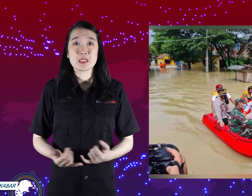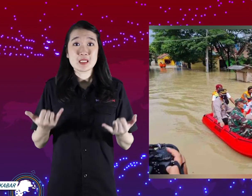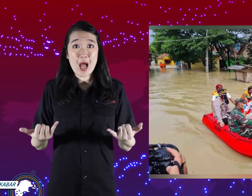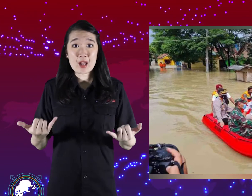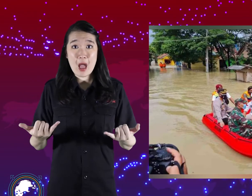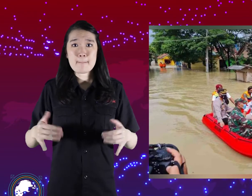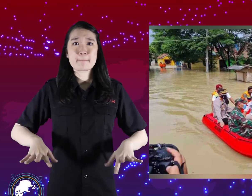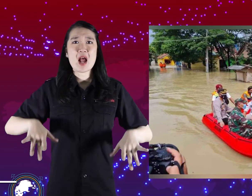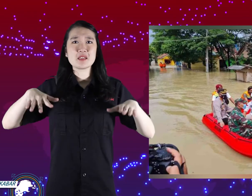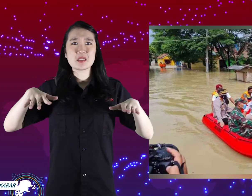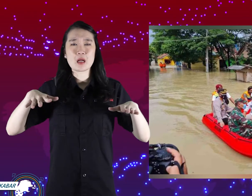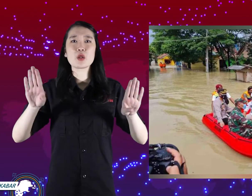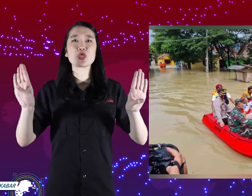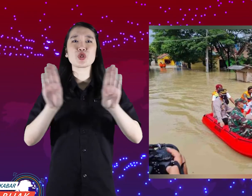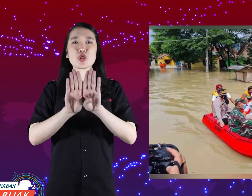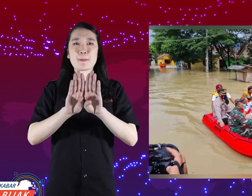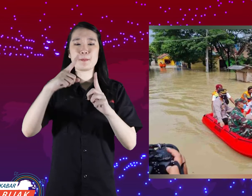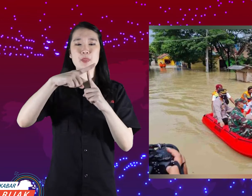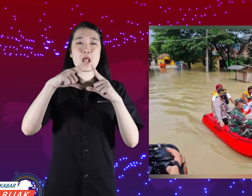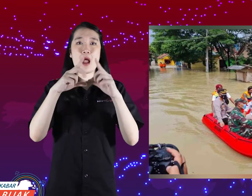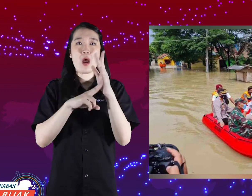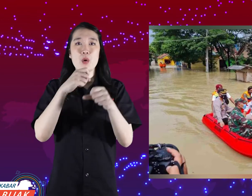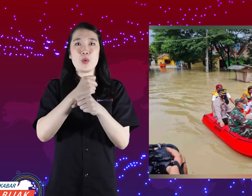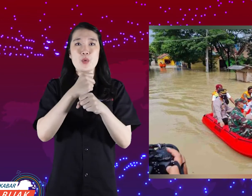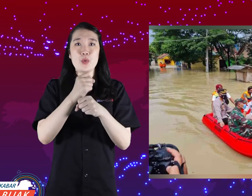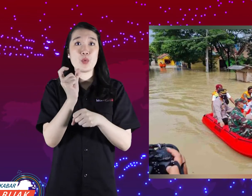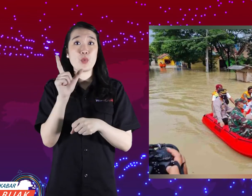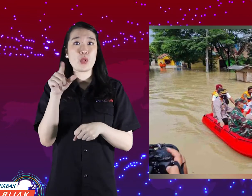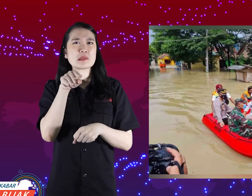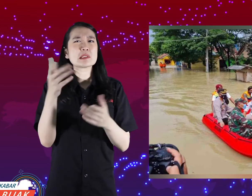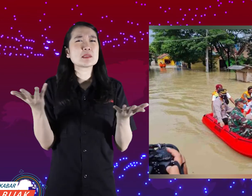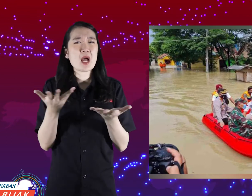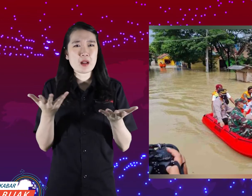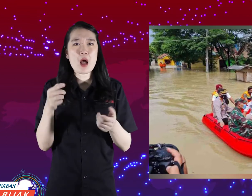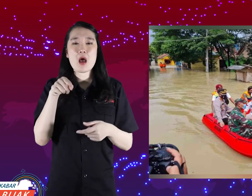Sekarang sedang menutup tanggul yang jebol akibat banjir.